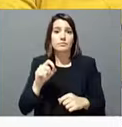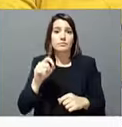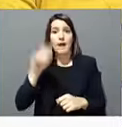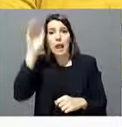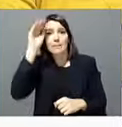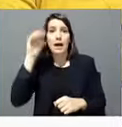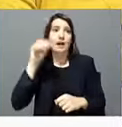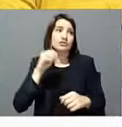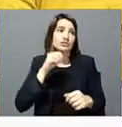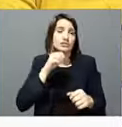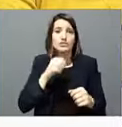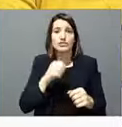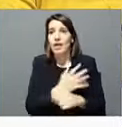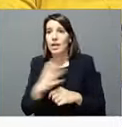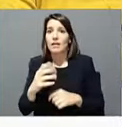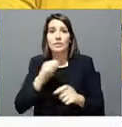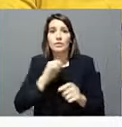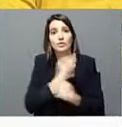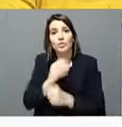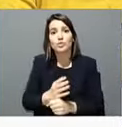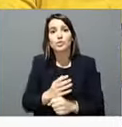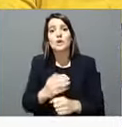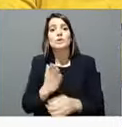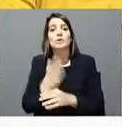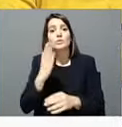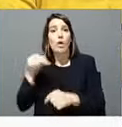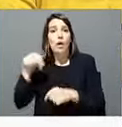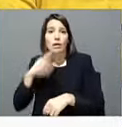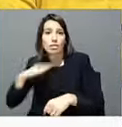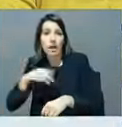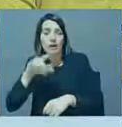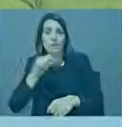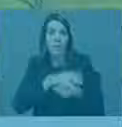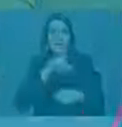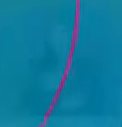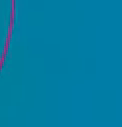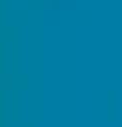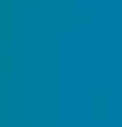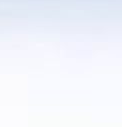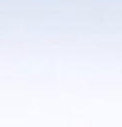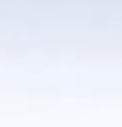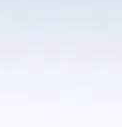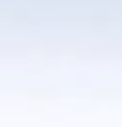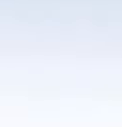as espécies invasoras não existem só em terra, existem no mar também. Muito obrigada, senhora Presidente.